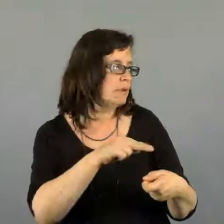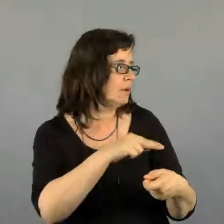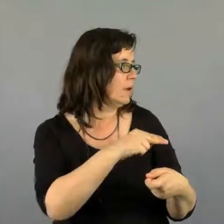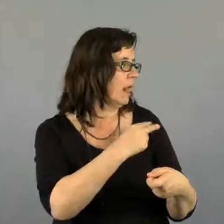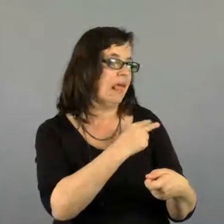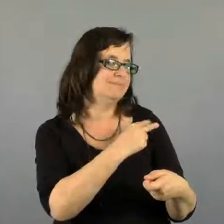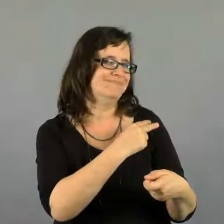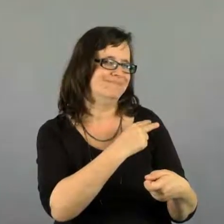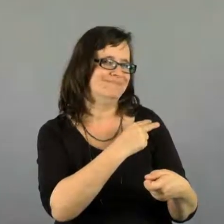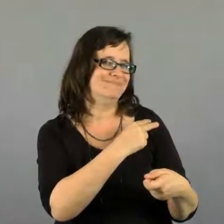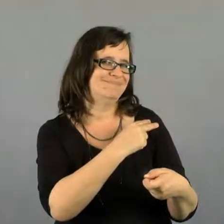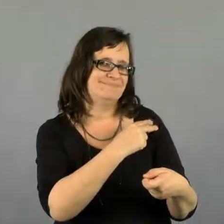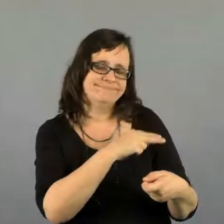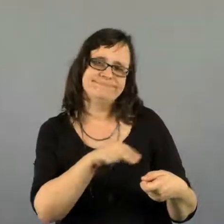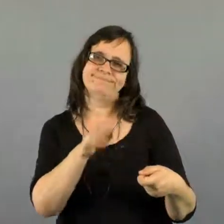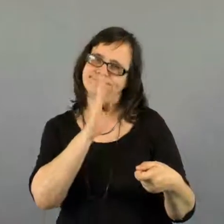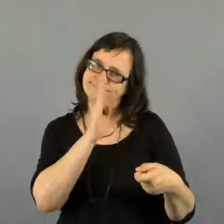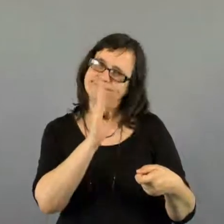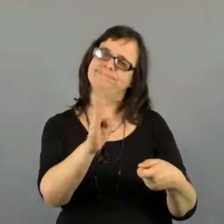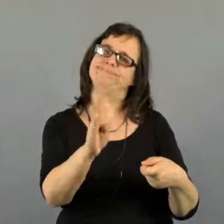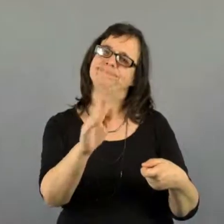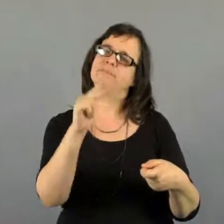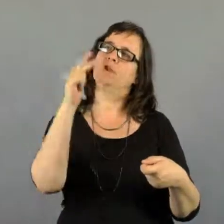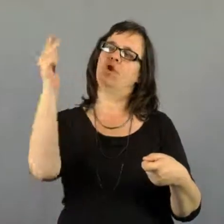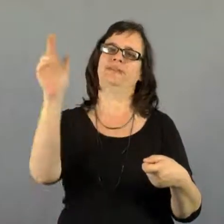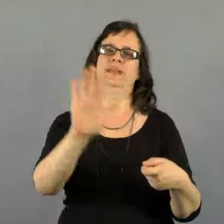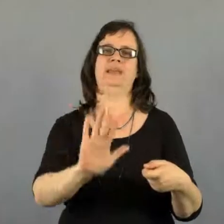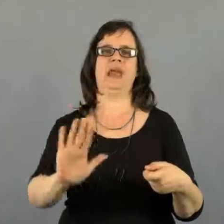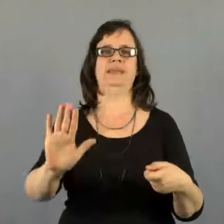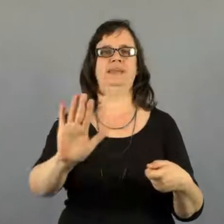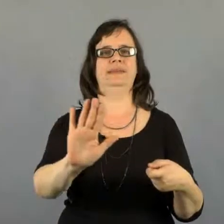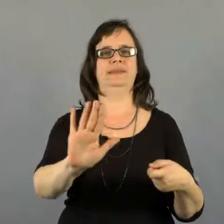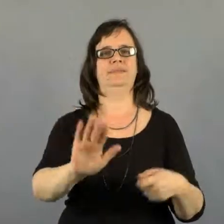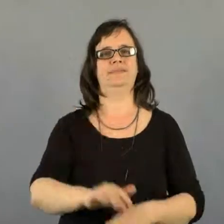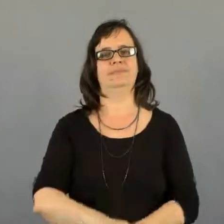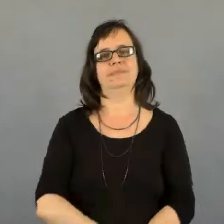Und zurück schaut, kommt nicht in Gottes Reich